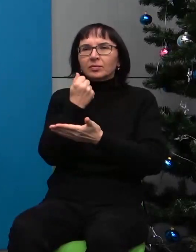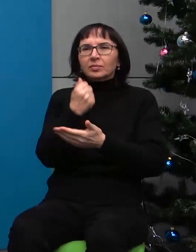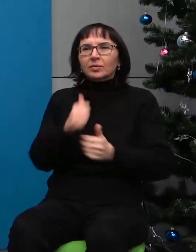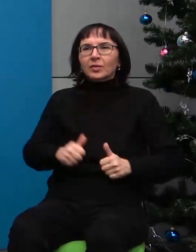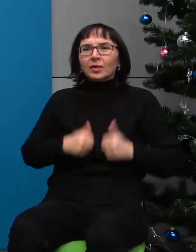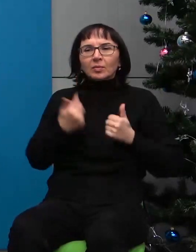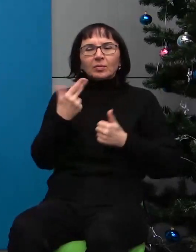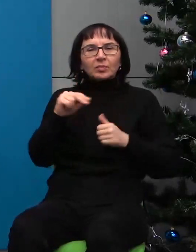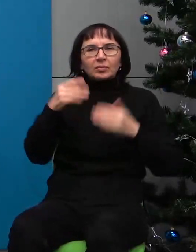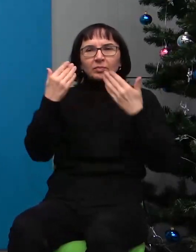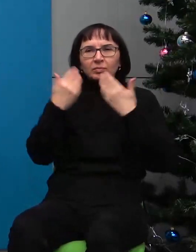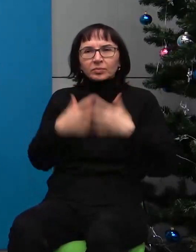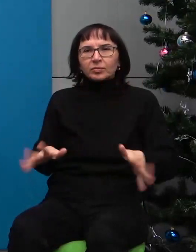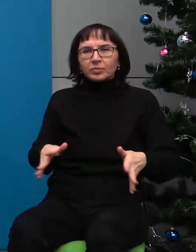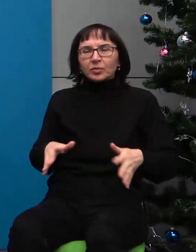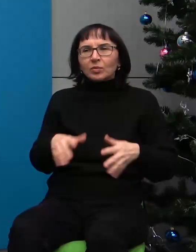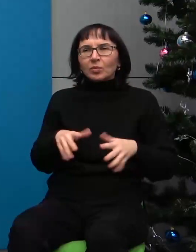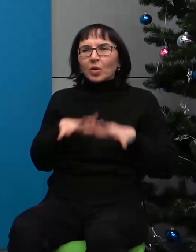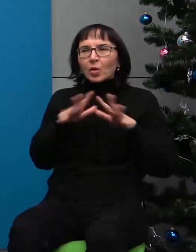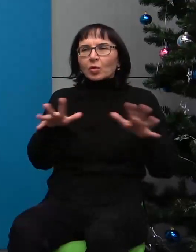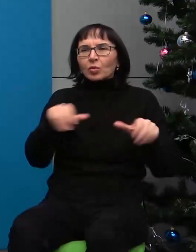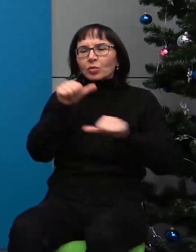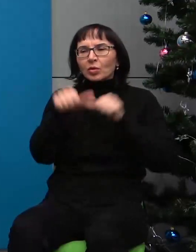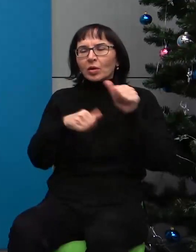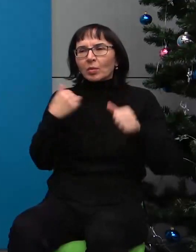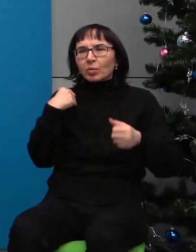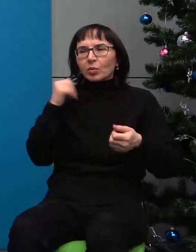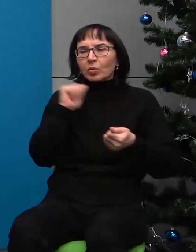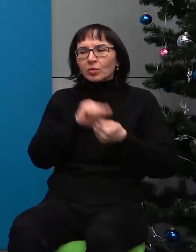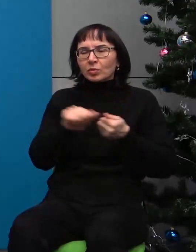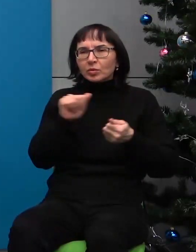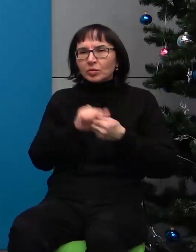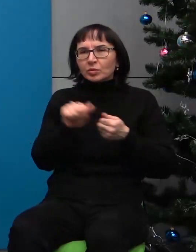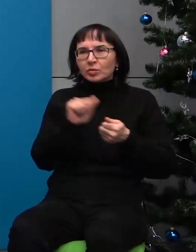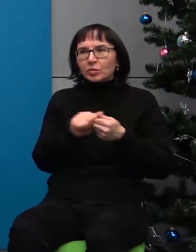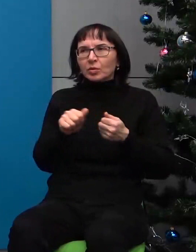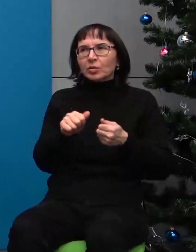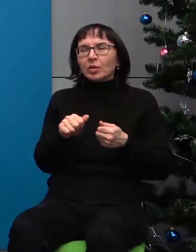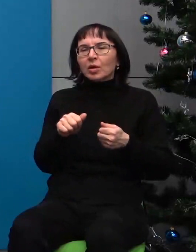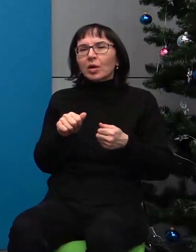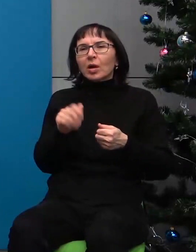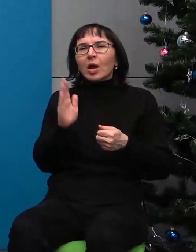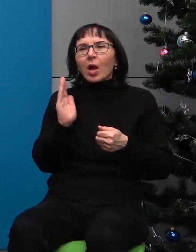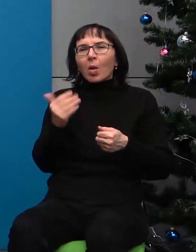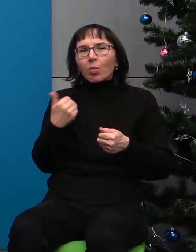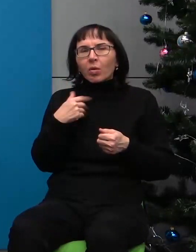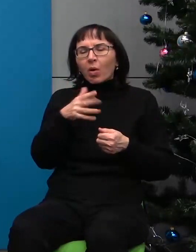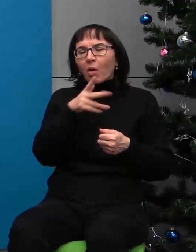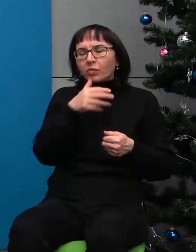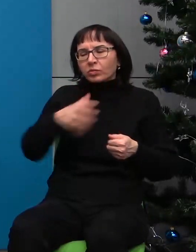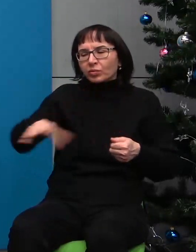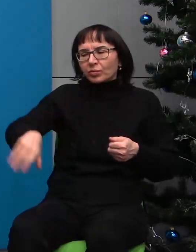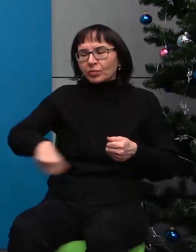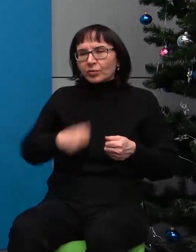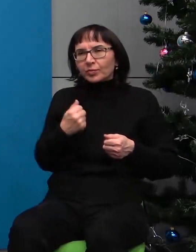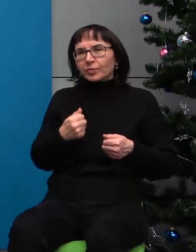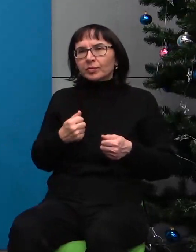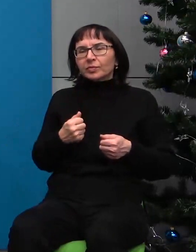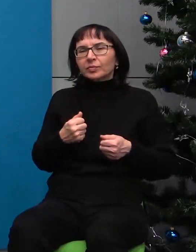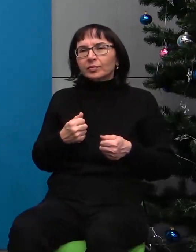No bo jeśli tyle lat niszczało, oczywiście zaraz się zrobiła narracja, że Żydzi zabierają. Ja myślę, że po prostu oni zrobili to, co robią.